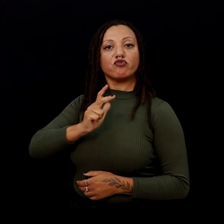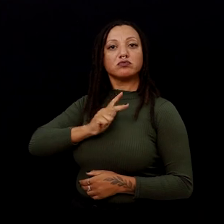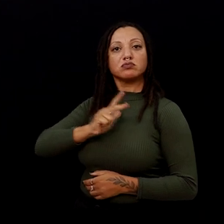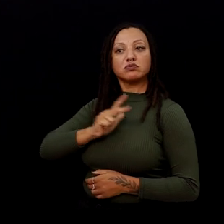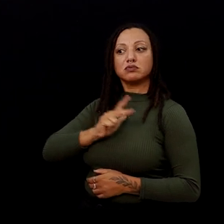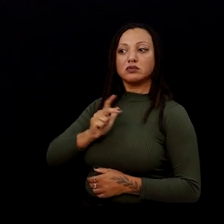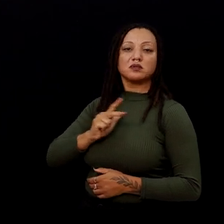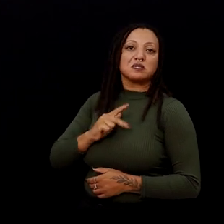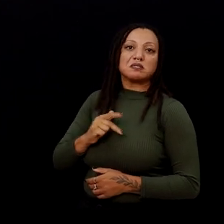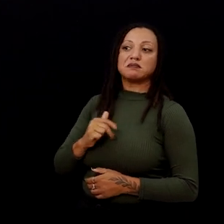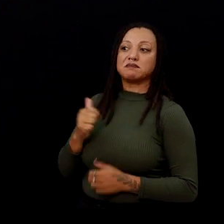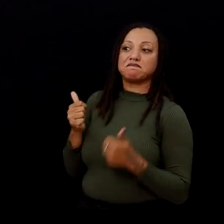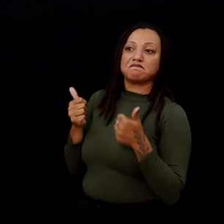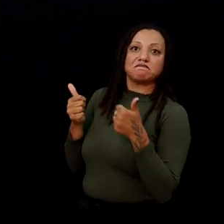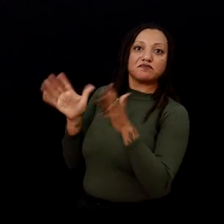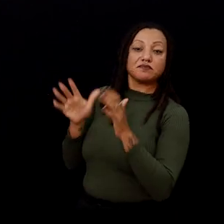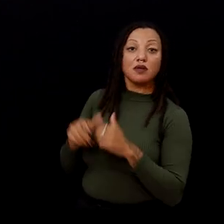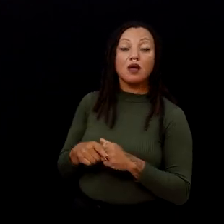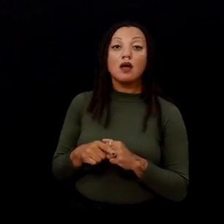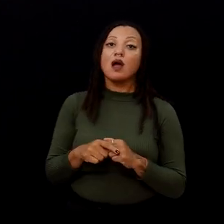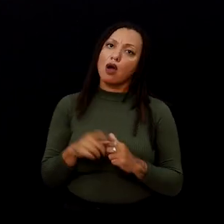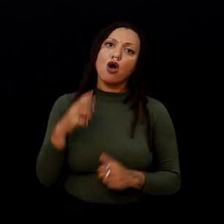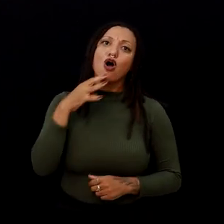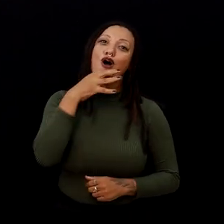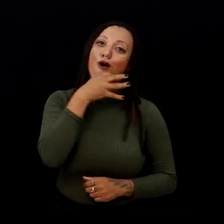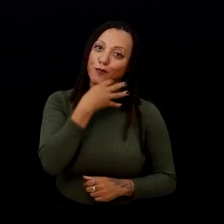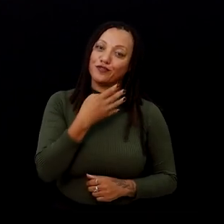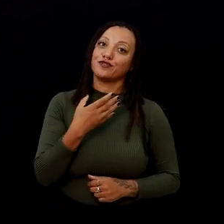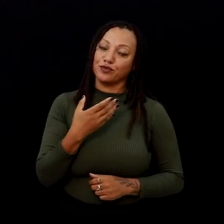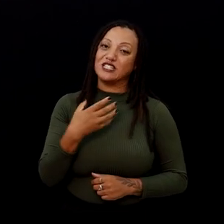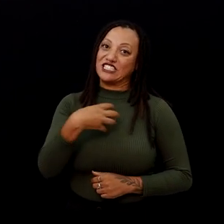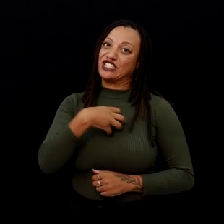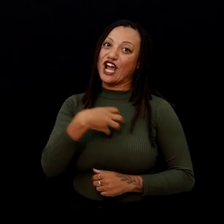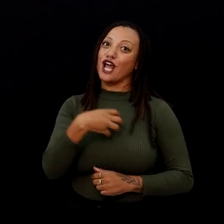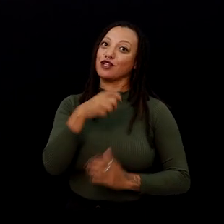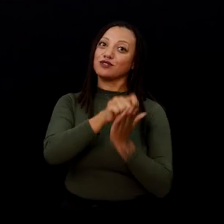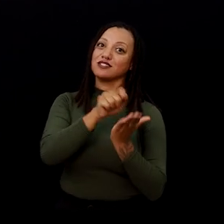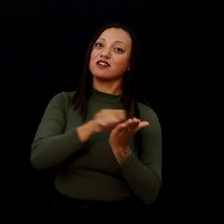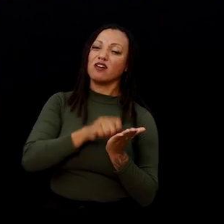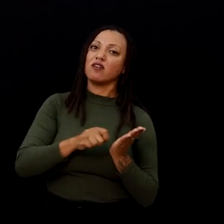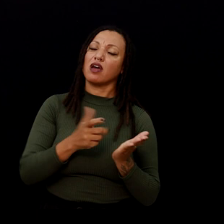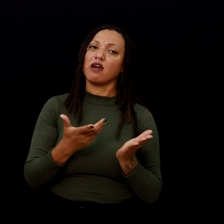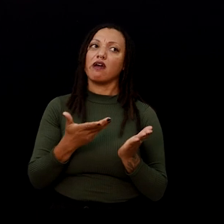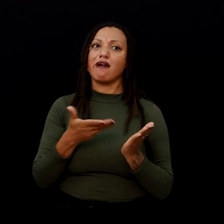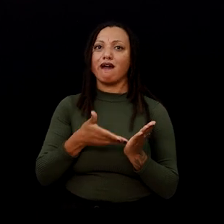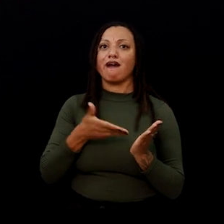para livrar sua pele em detrimento do outro. Claro que isso acaba contribuindo